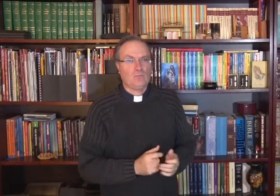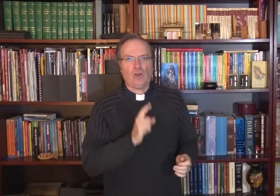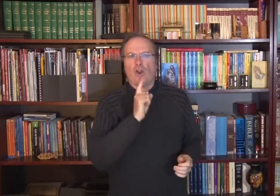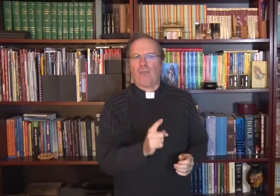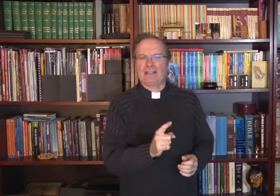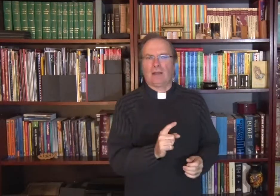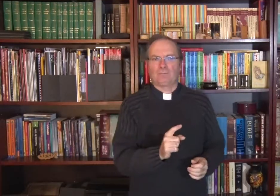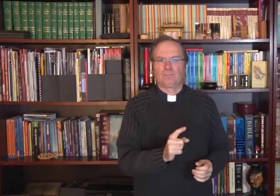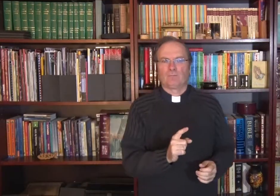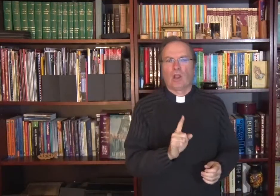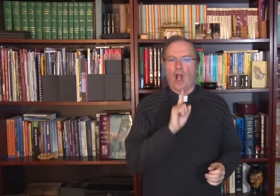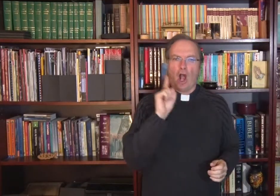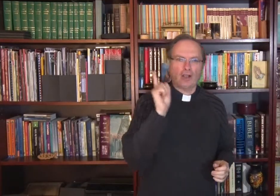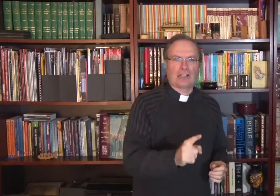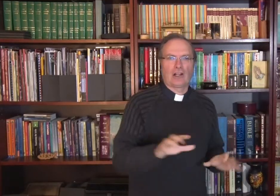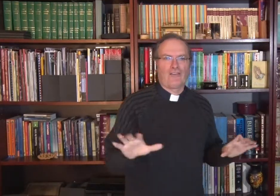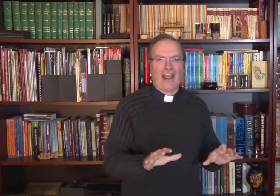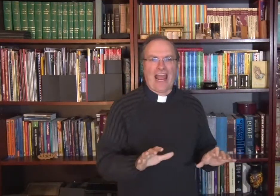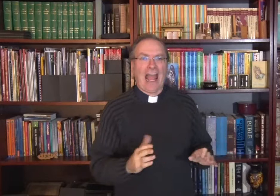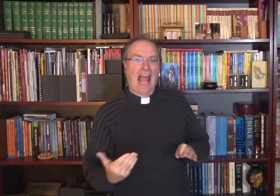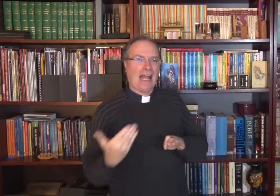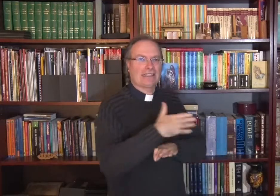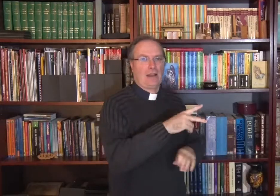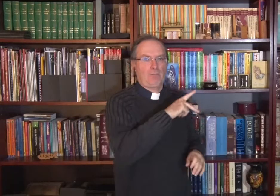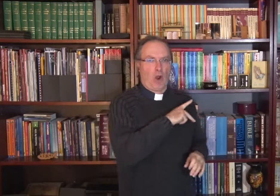Le commandant ordonna de faire entrer Paul